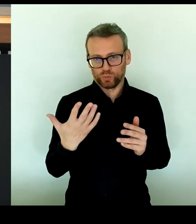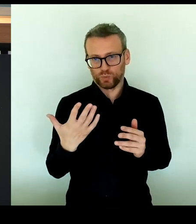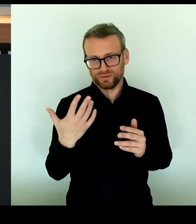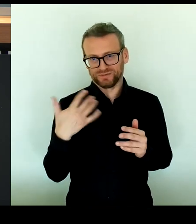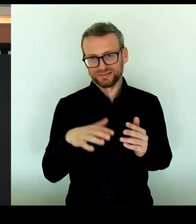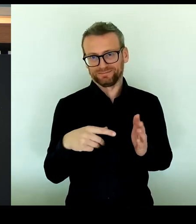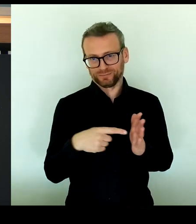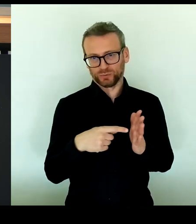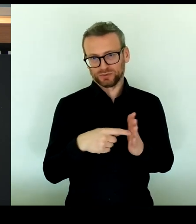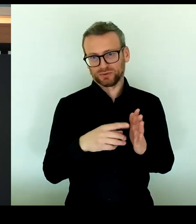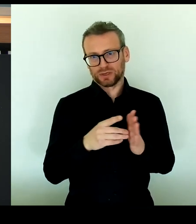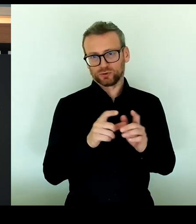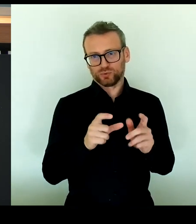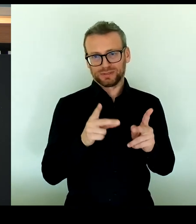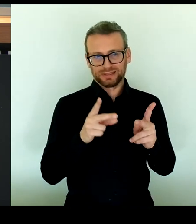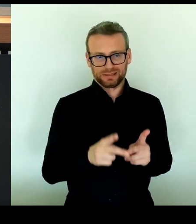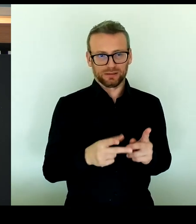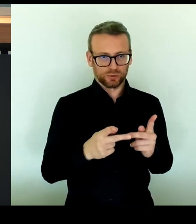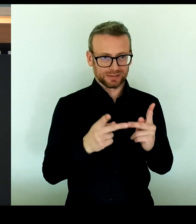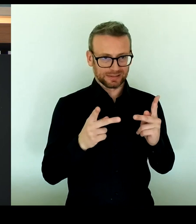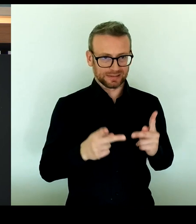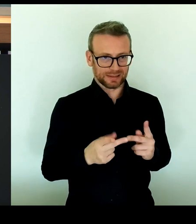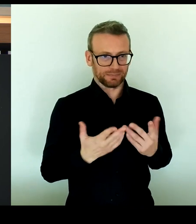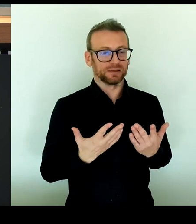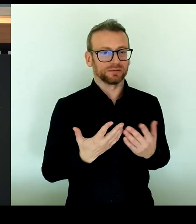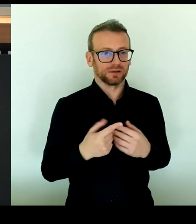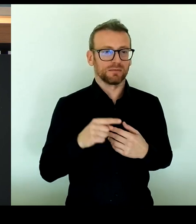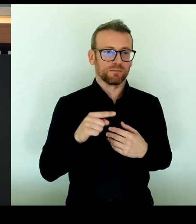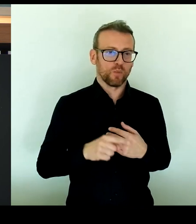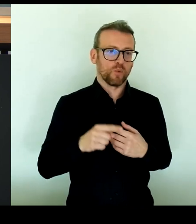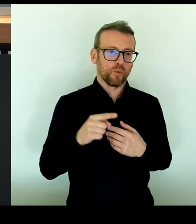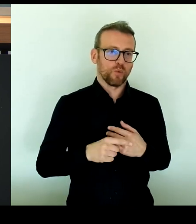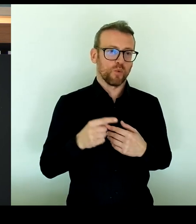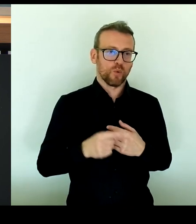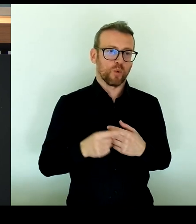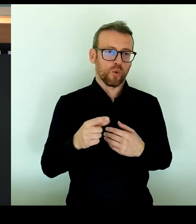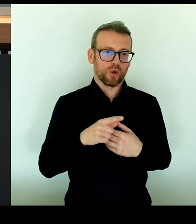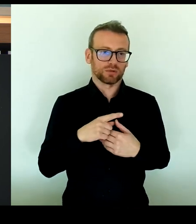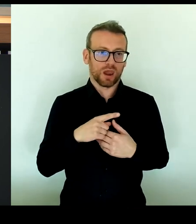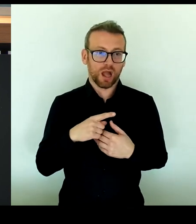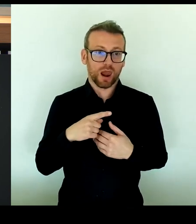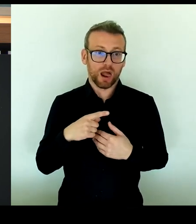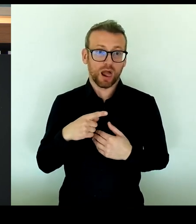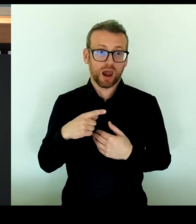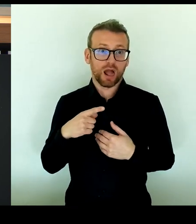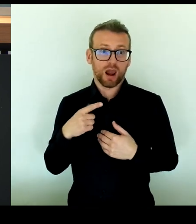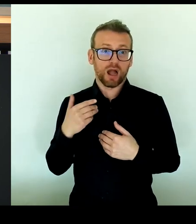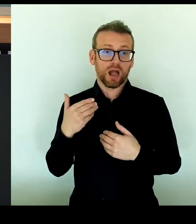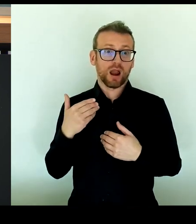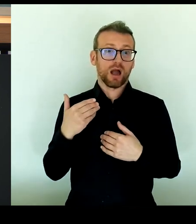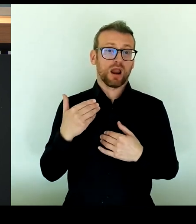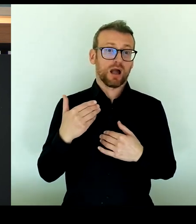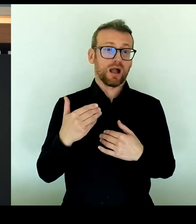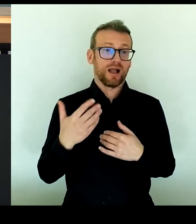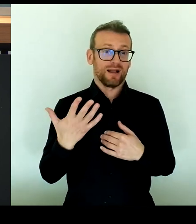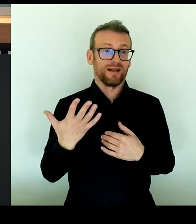zu erörtern. Offenbar scheint aber das Problem weiter zu bestehen, da sich die Beschwerden inzwischen wieder häufen.